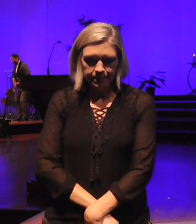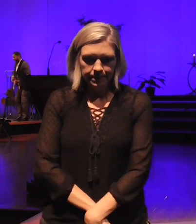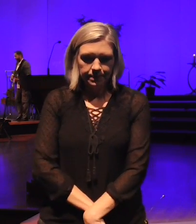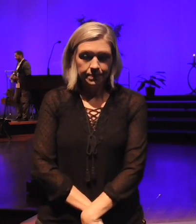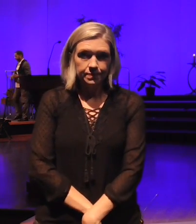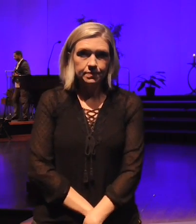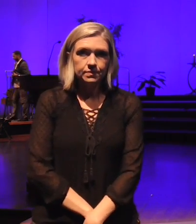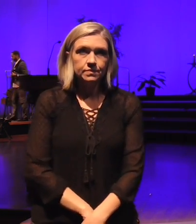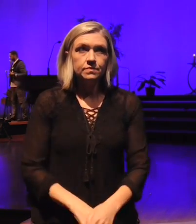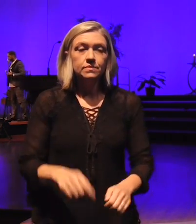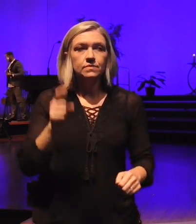[Música]